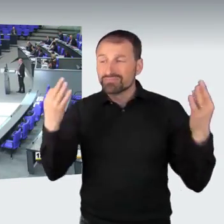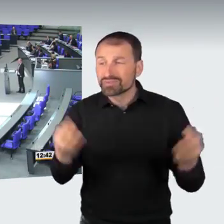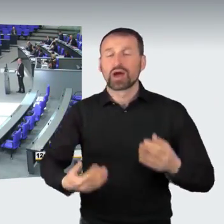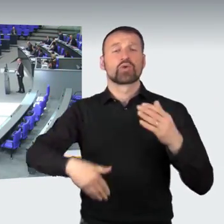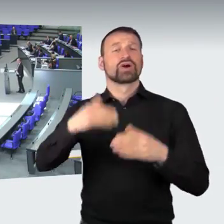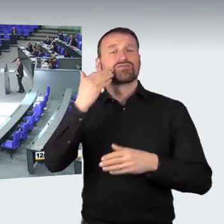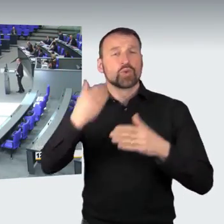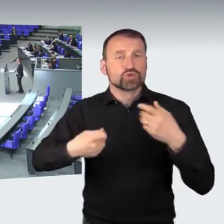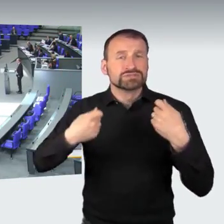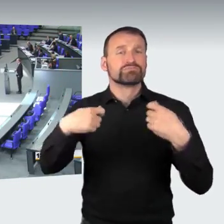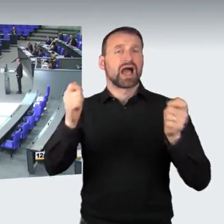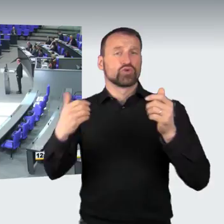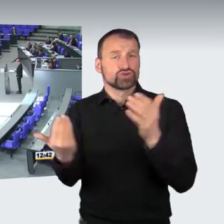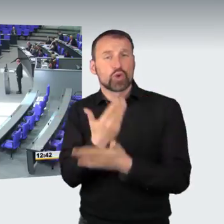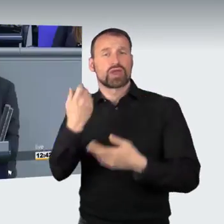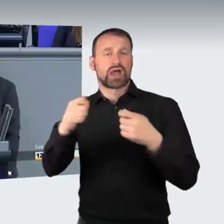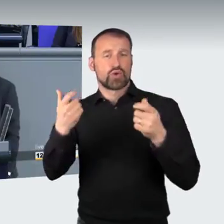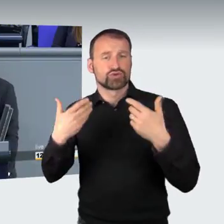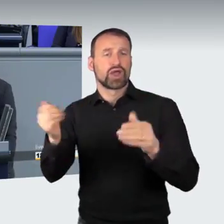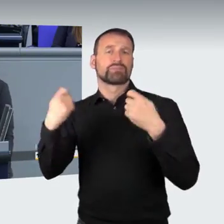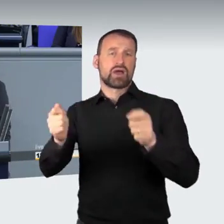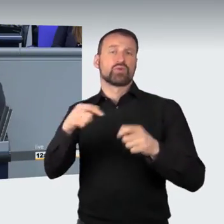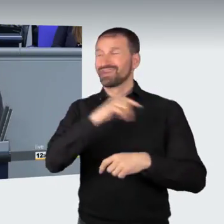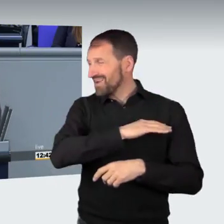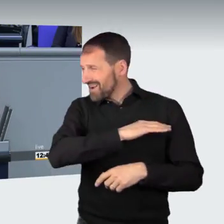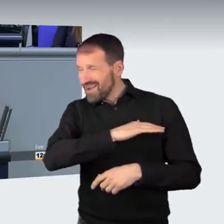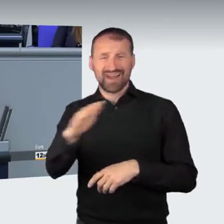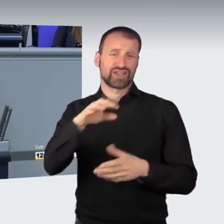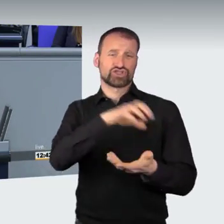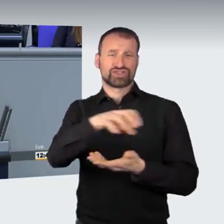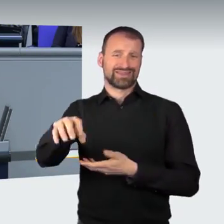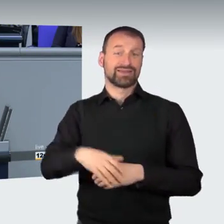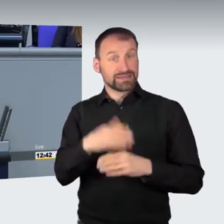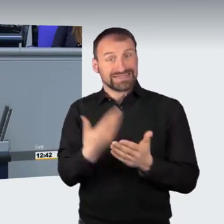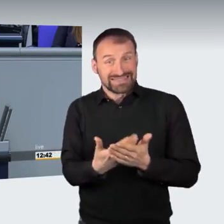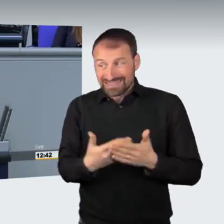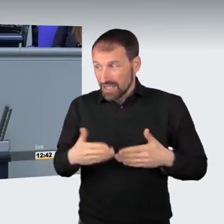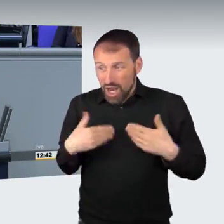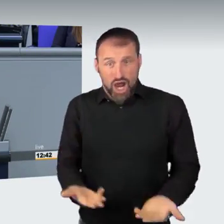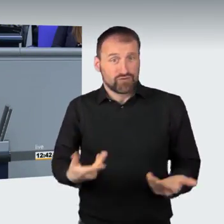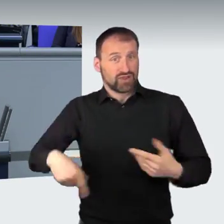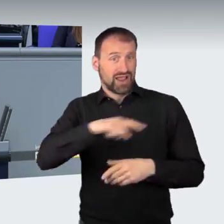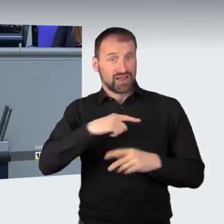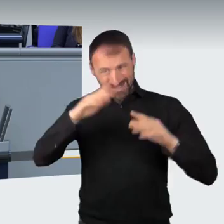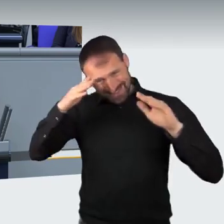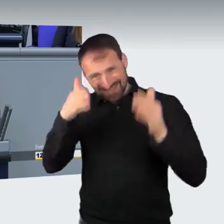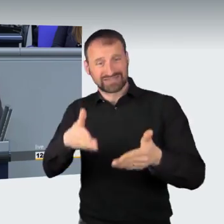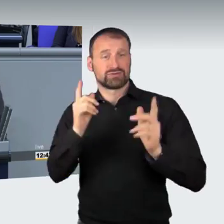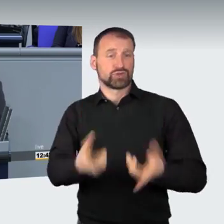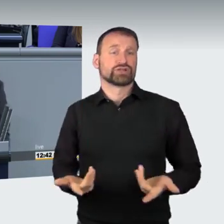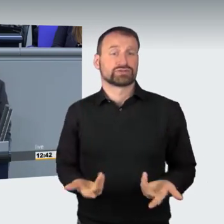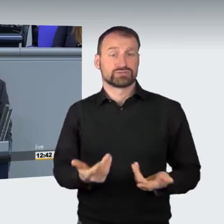Ja, diese Koalition setzt auf Bauen. Diese Koalition setzt auf Investitionen